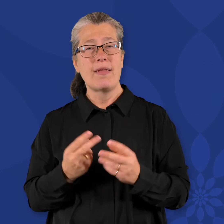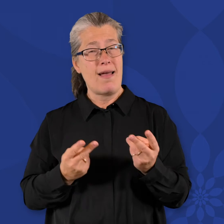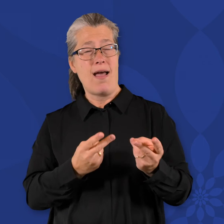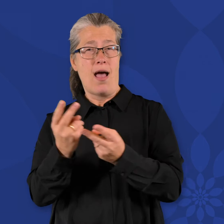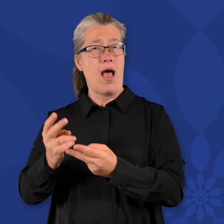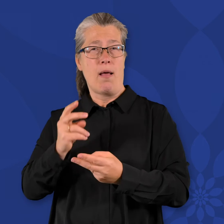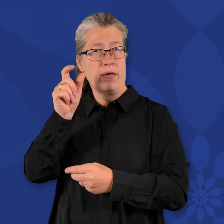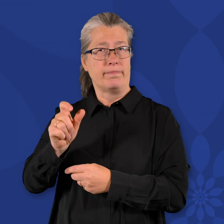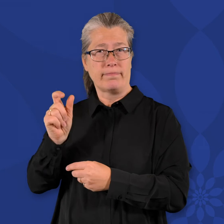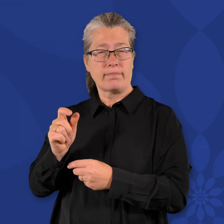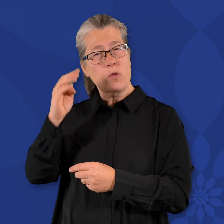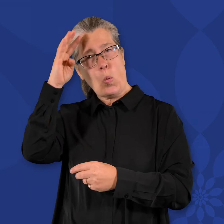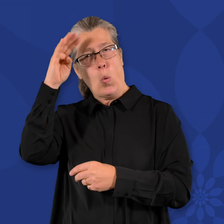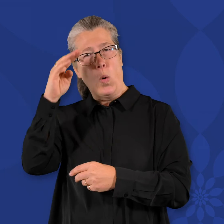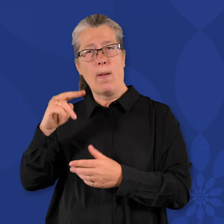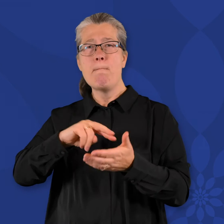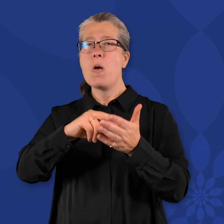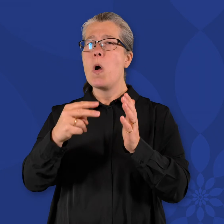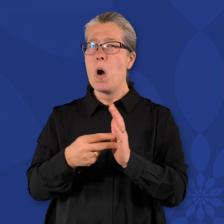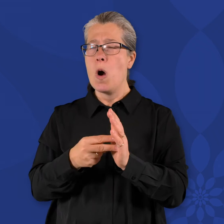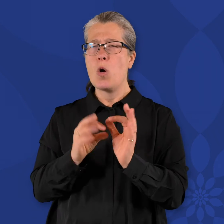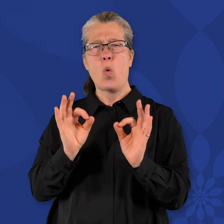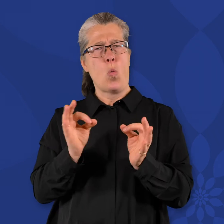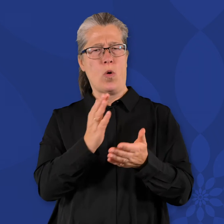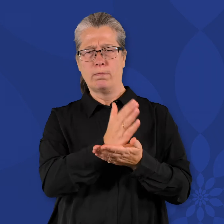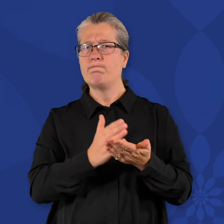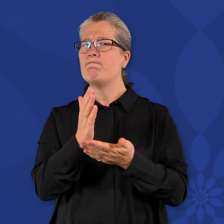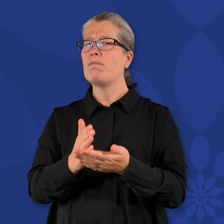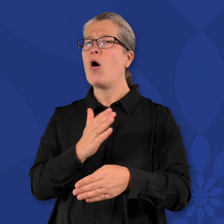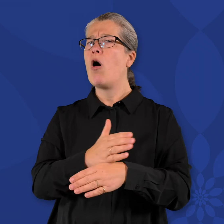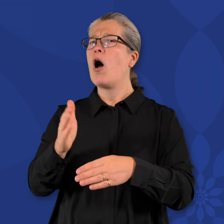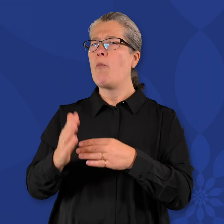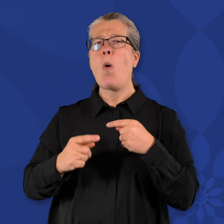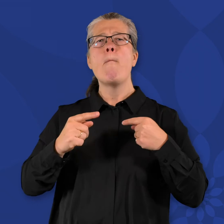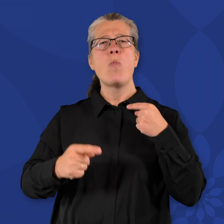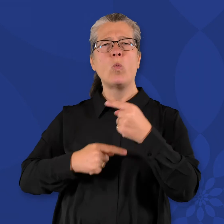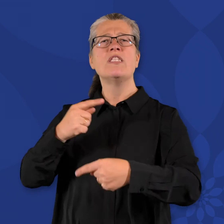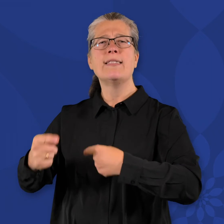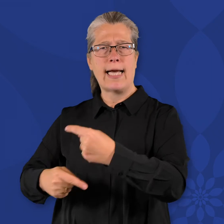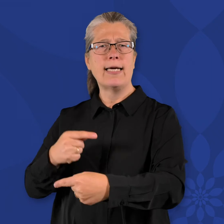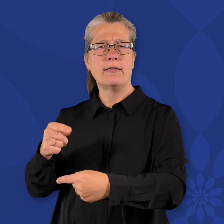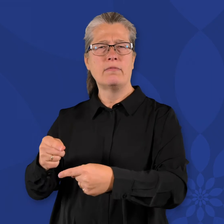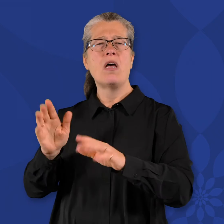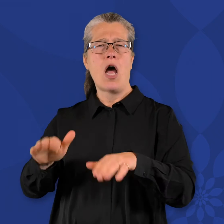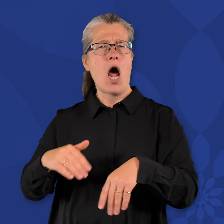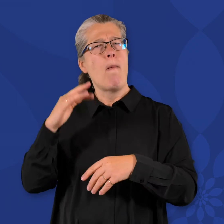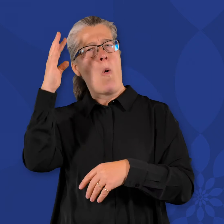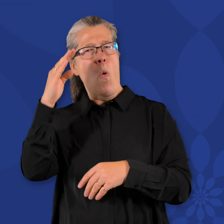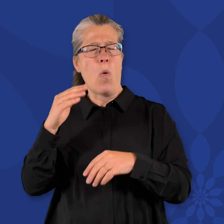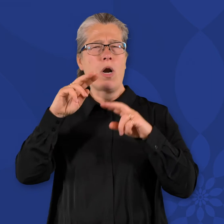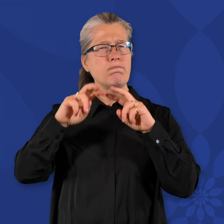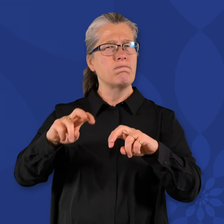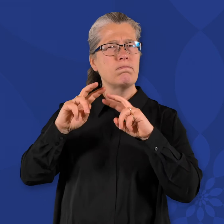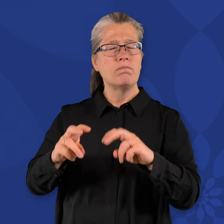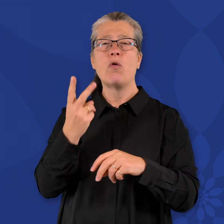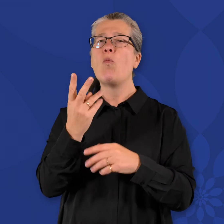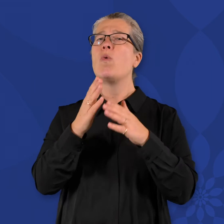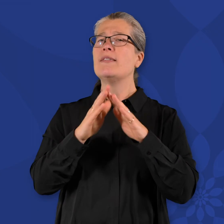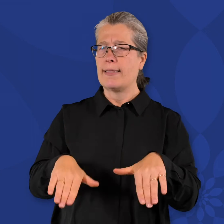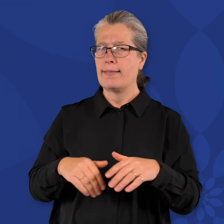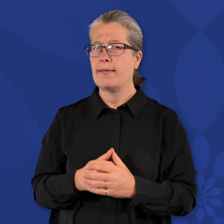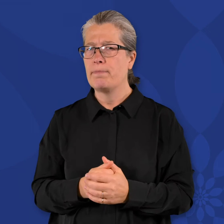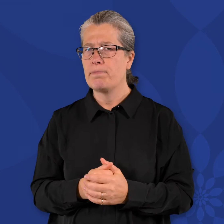Allmänhetens åsikter om avvecklings- planen har utretts på två olika sätt.